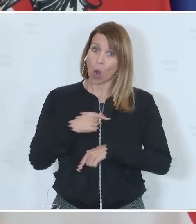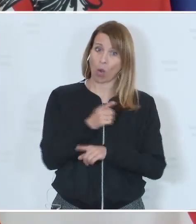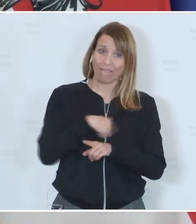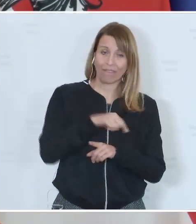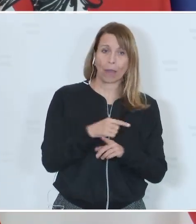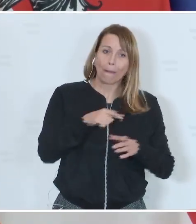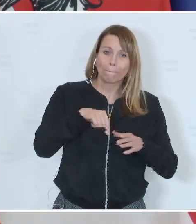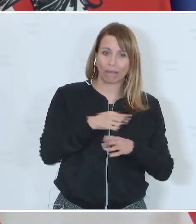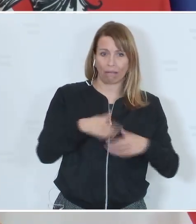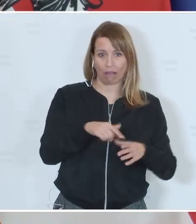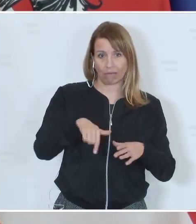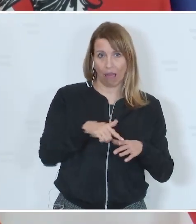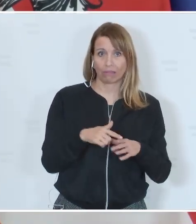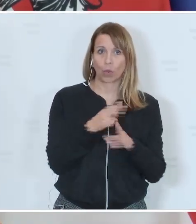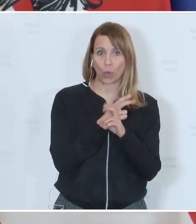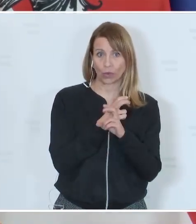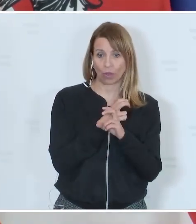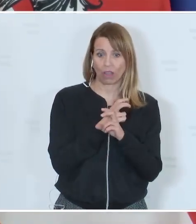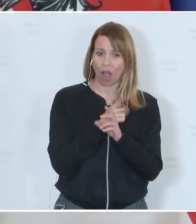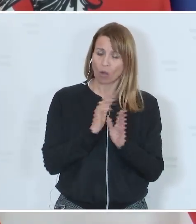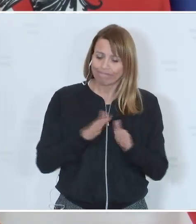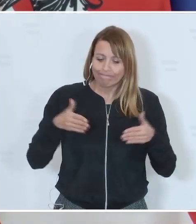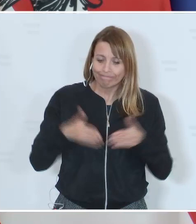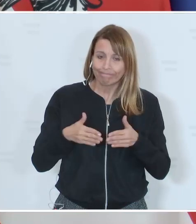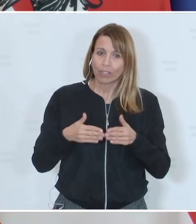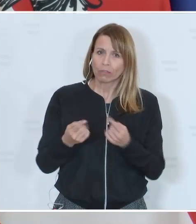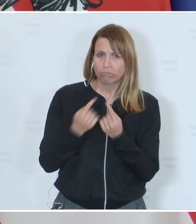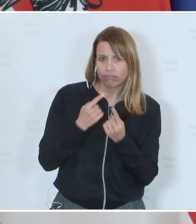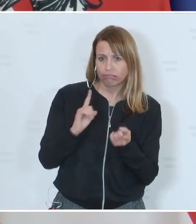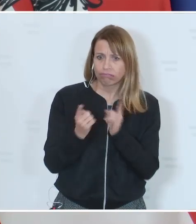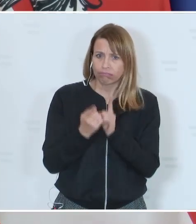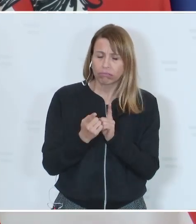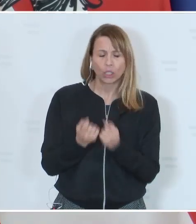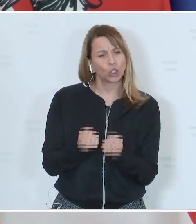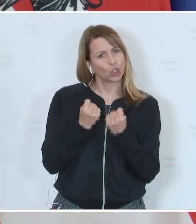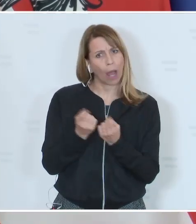Wir haben uns intensiv darüber unterhalten, wie stark der Migrationsdruck immer wieder auch die